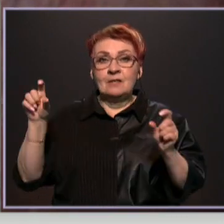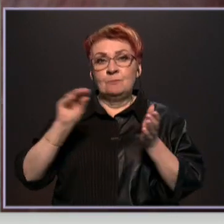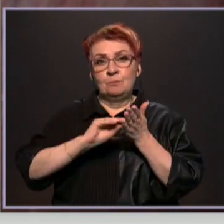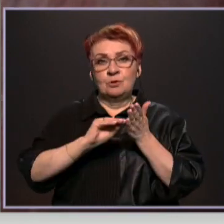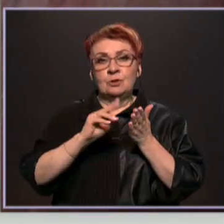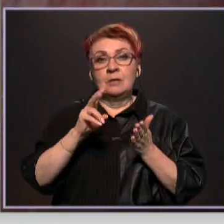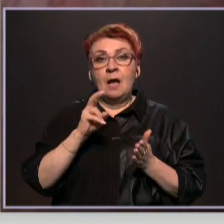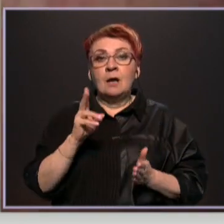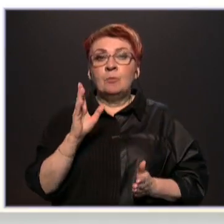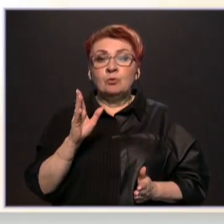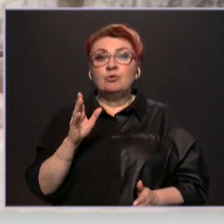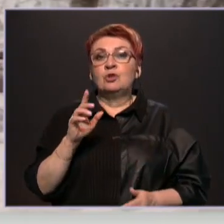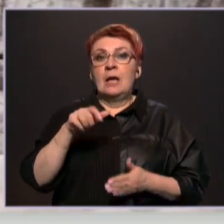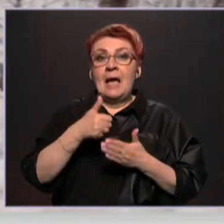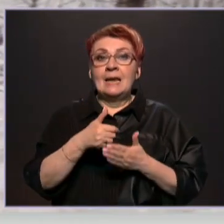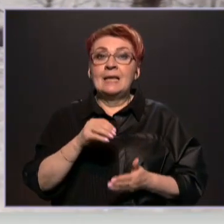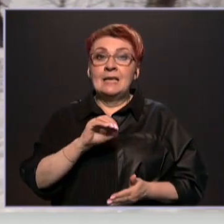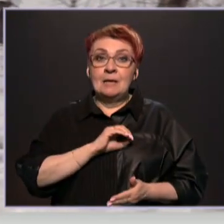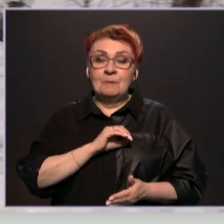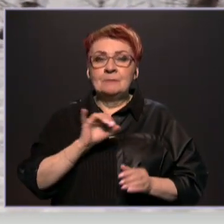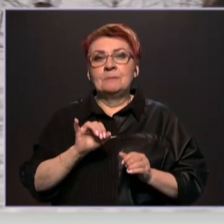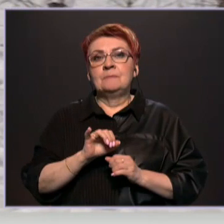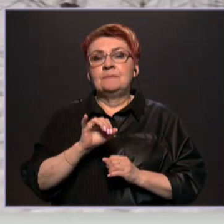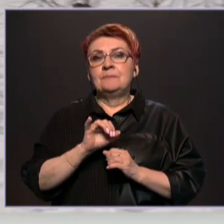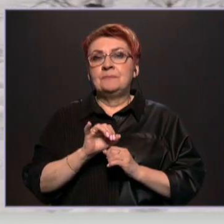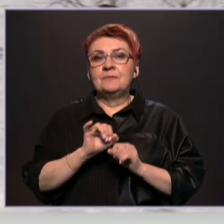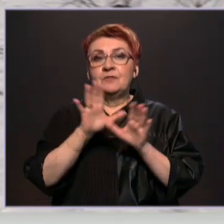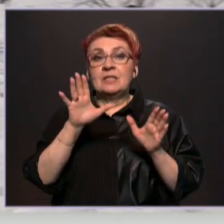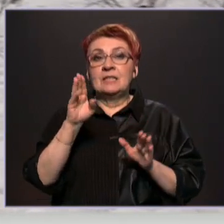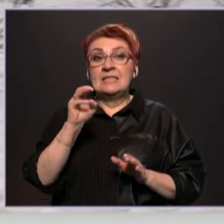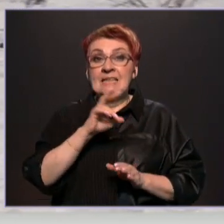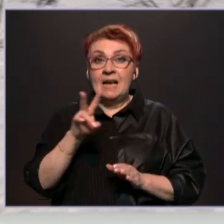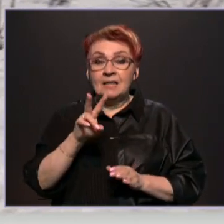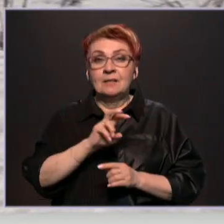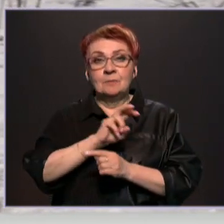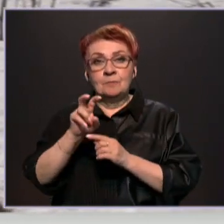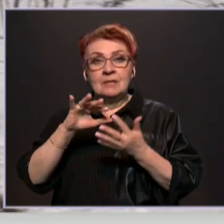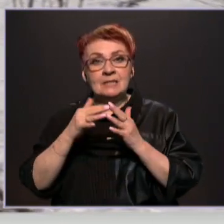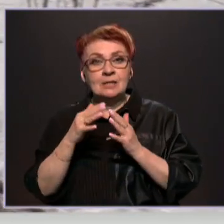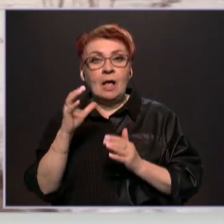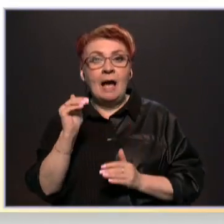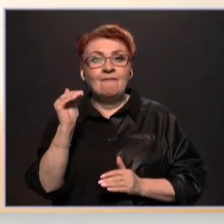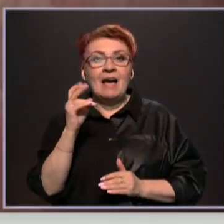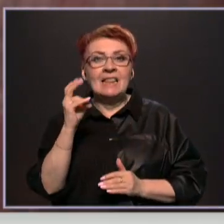будучи архиепископом ярославским Святитель Тихон посещал по просьбе прихожан село афанасьевское на